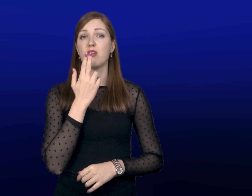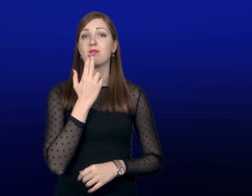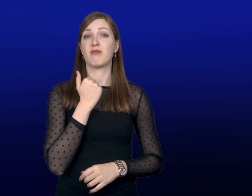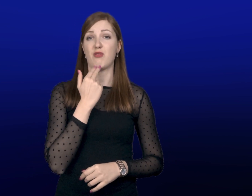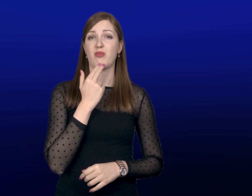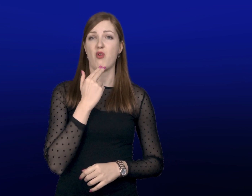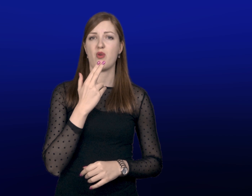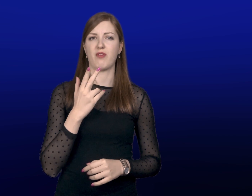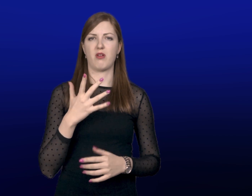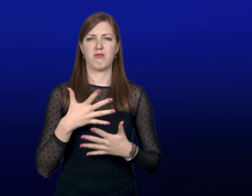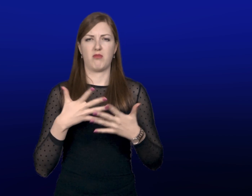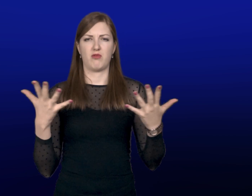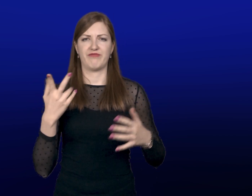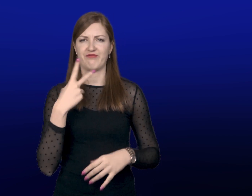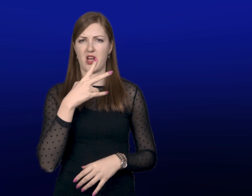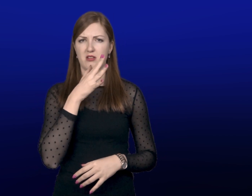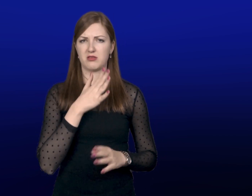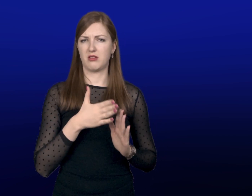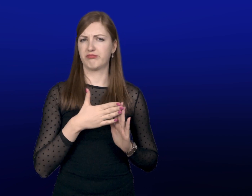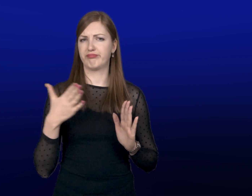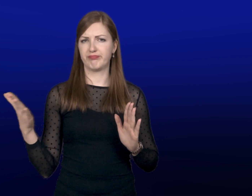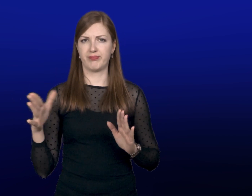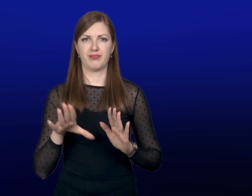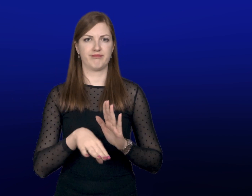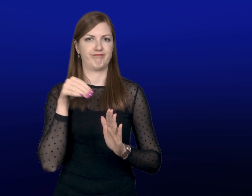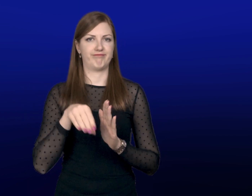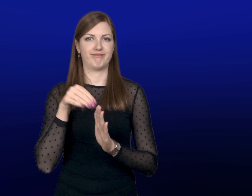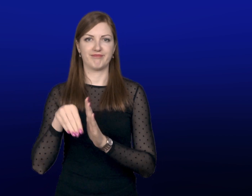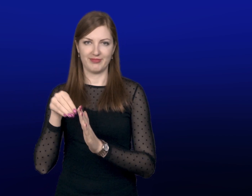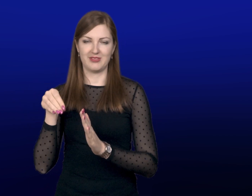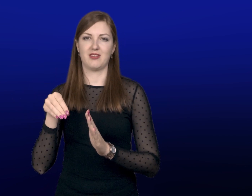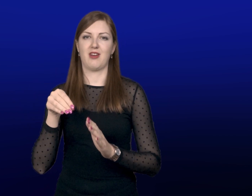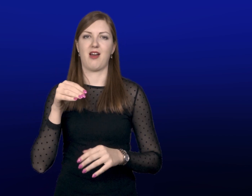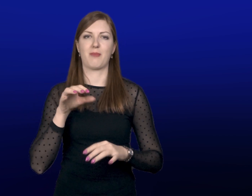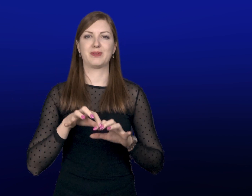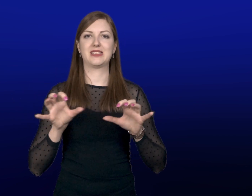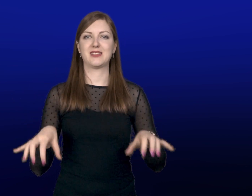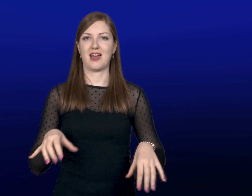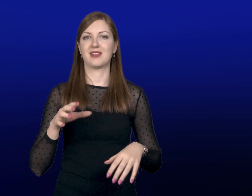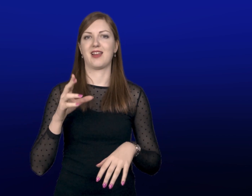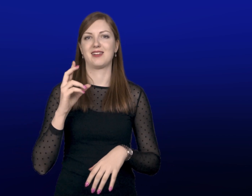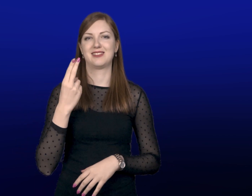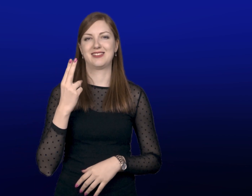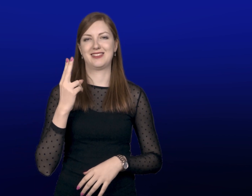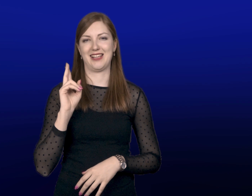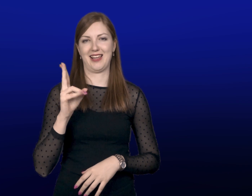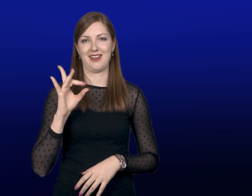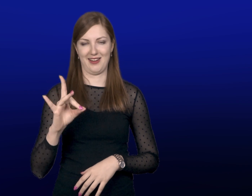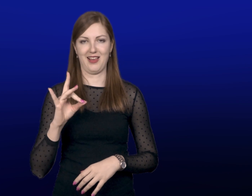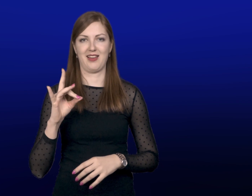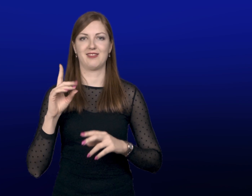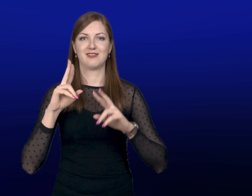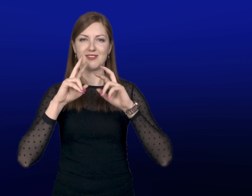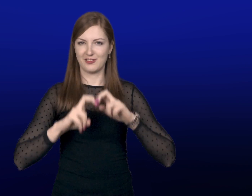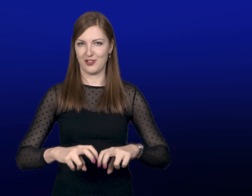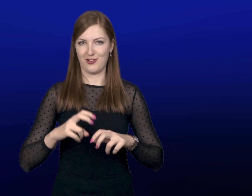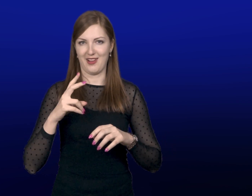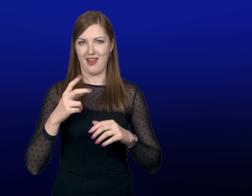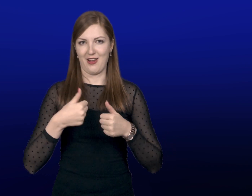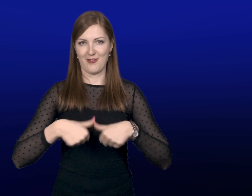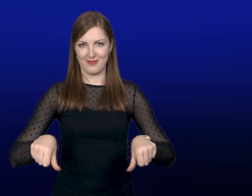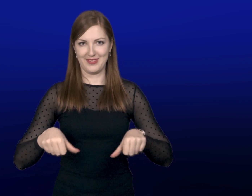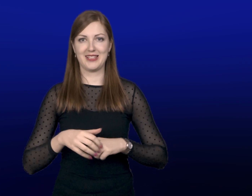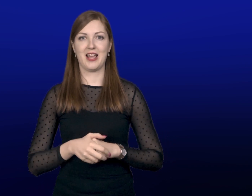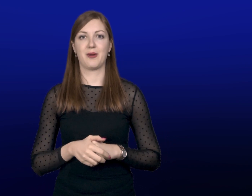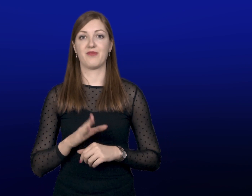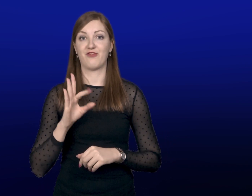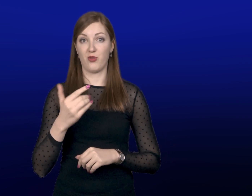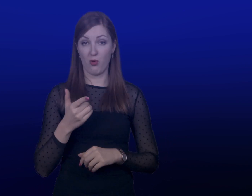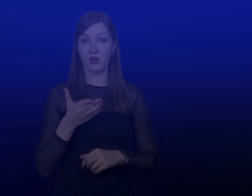Н.В. Бобова свыше 20 лет избиралась председателем Центральной контрольно-ревизионной комиссии ВОГ